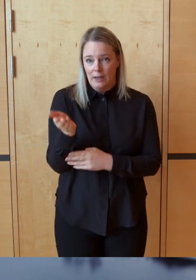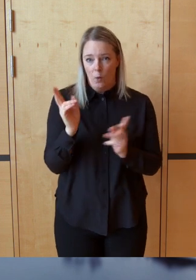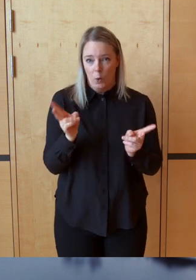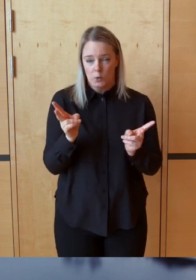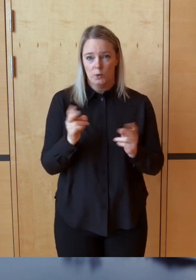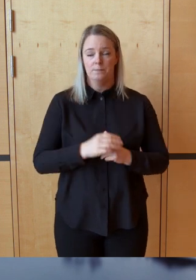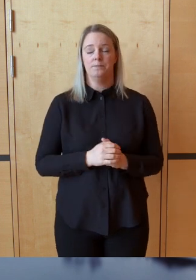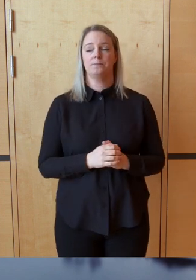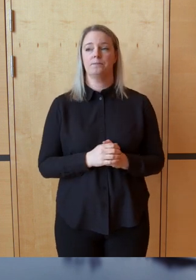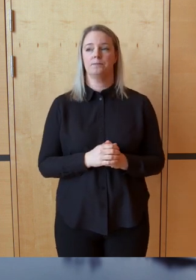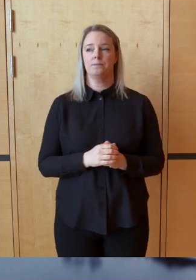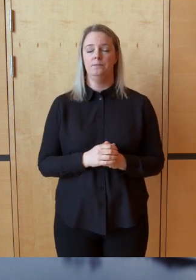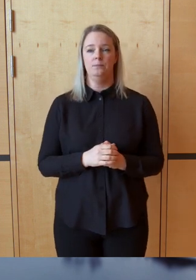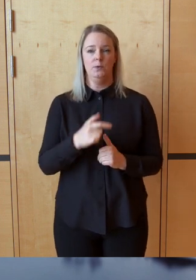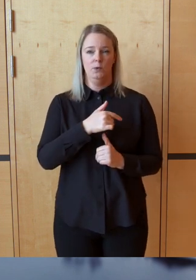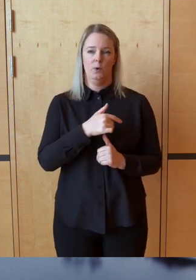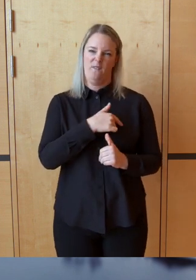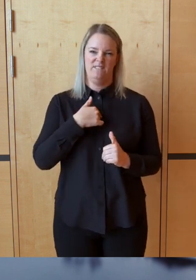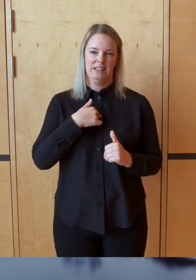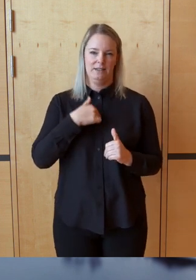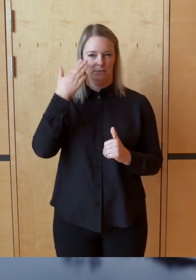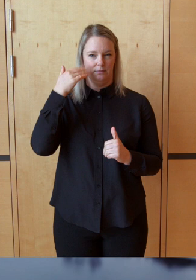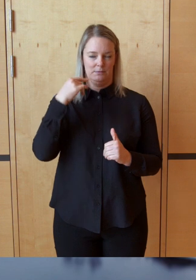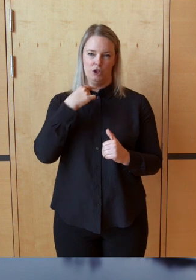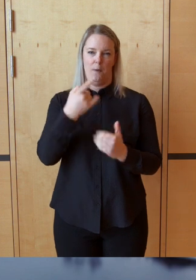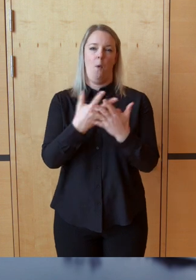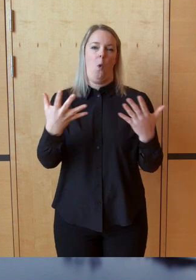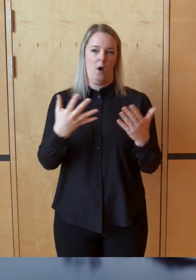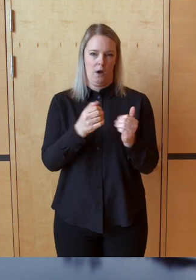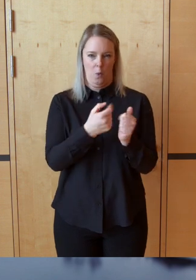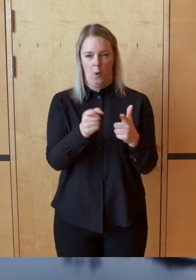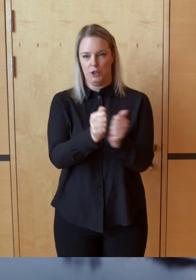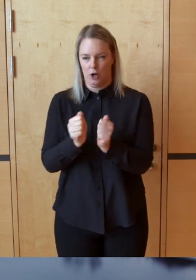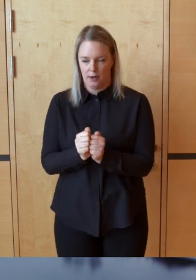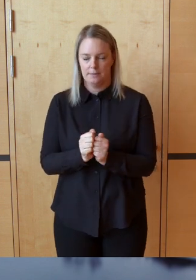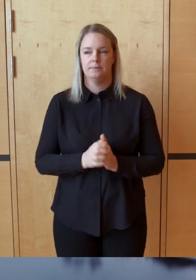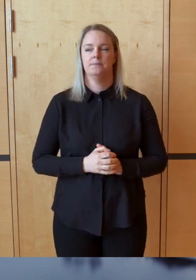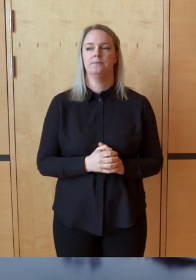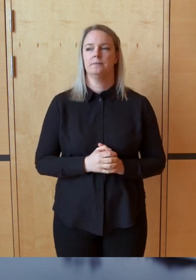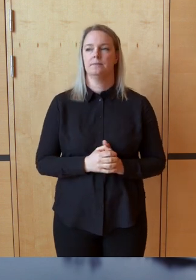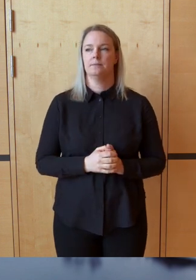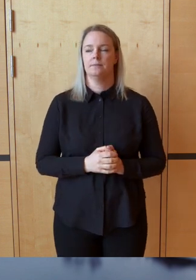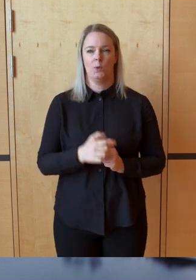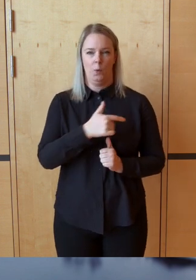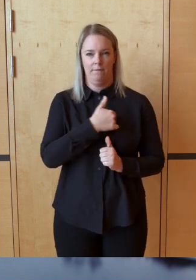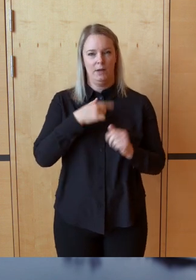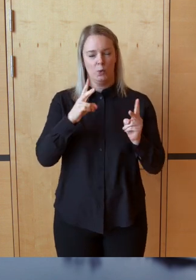Tidigare fullmäktige mycket har redan sagt det är att vi har ju en månad att prata här med Också